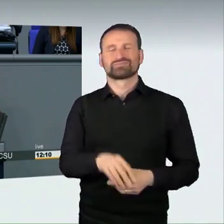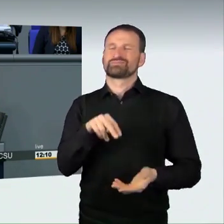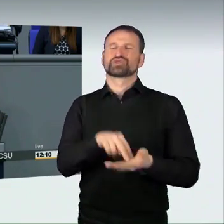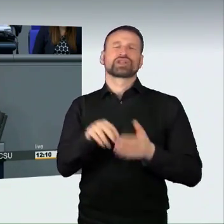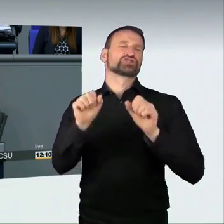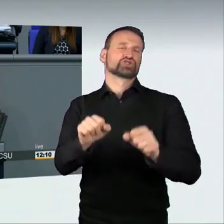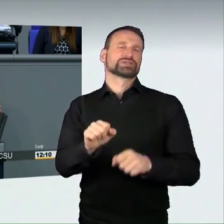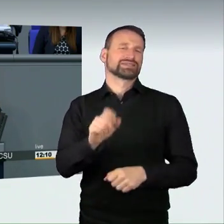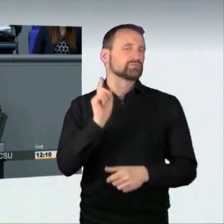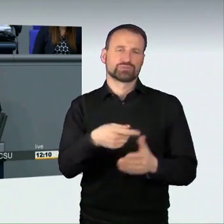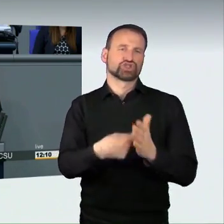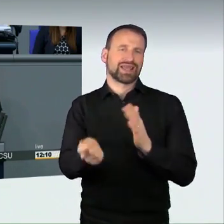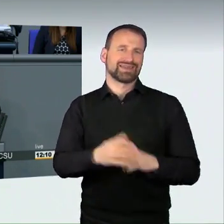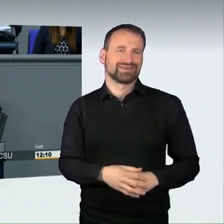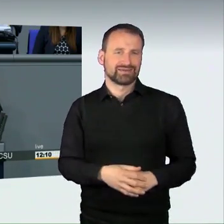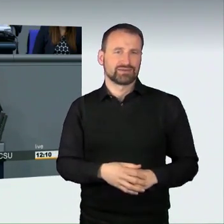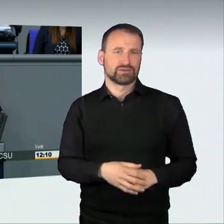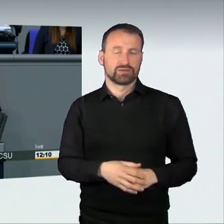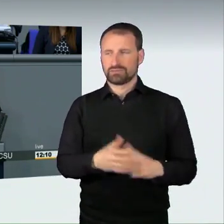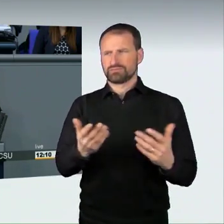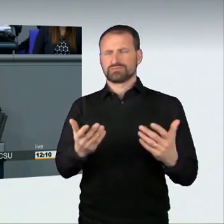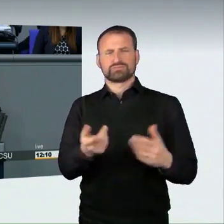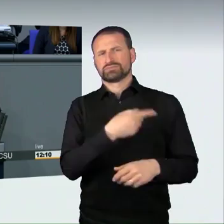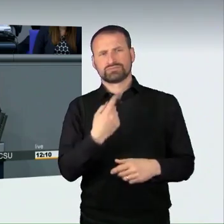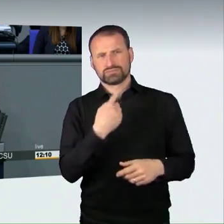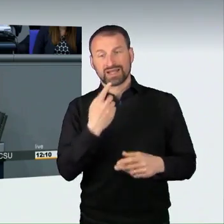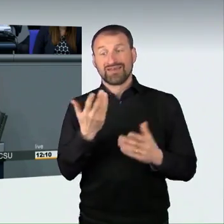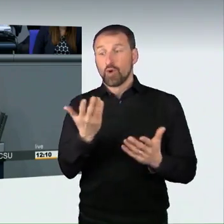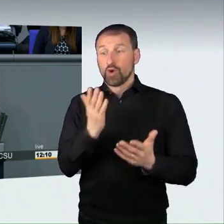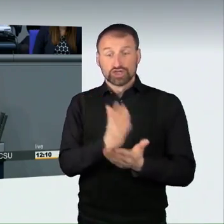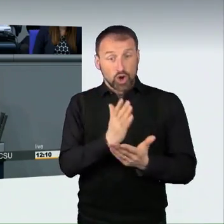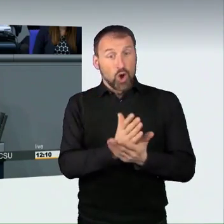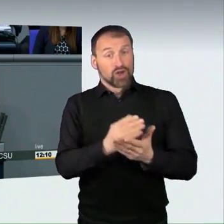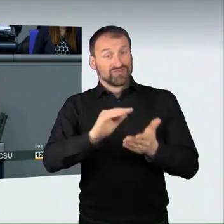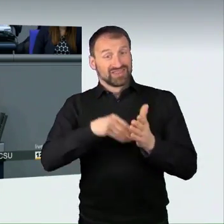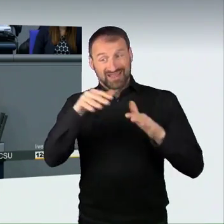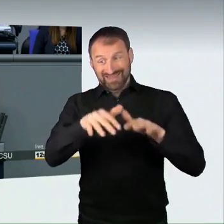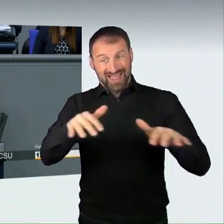Wir haben gesagt: Wir können nicht in bestehende Verträge eingreifen